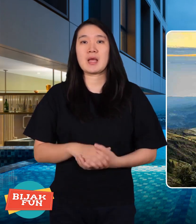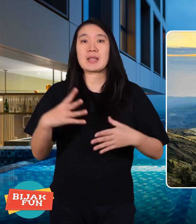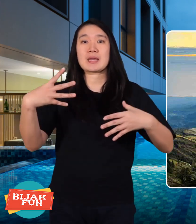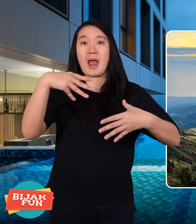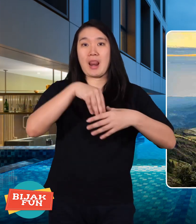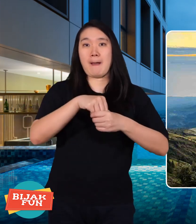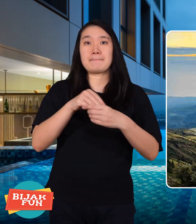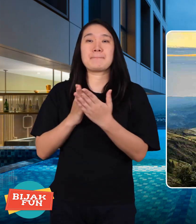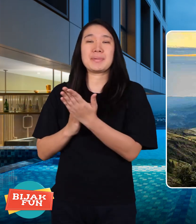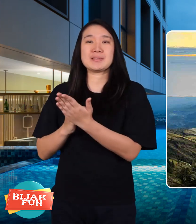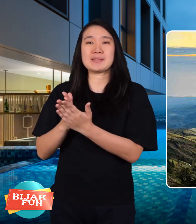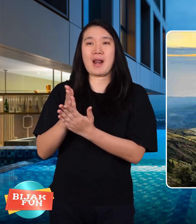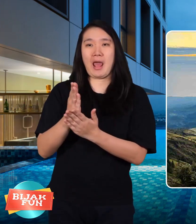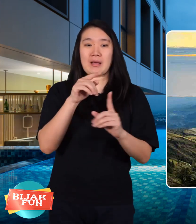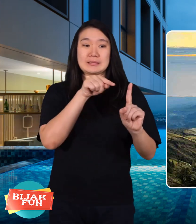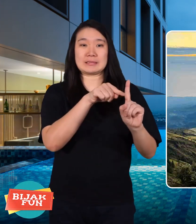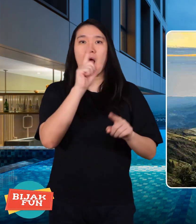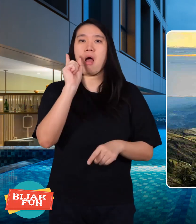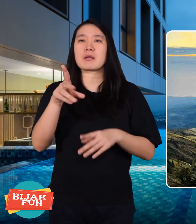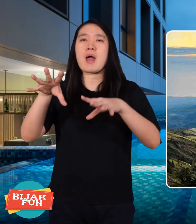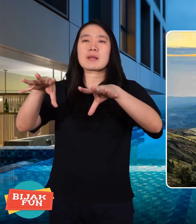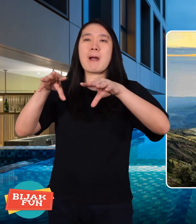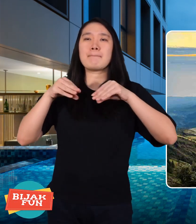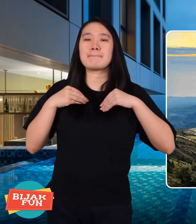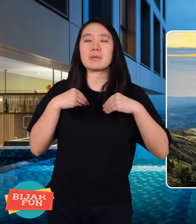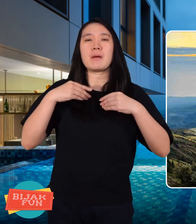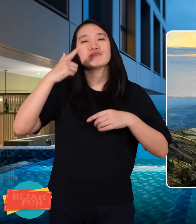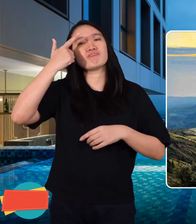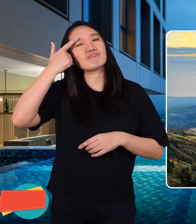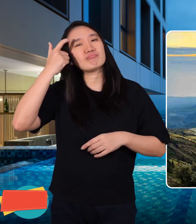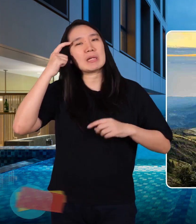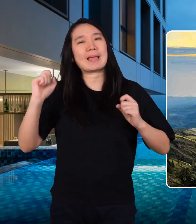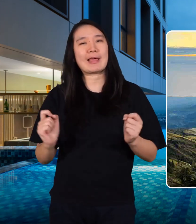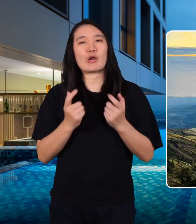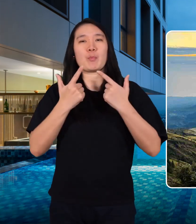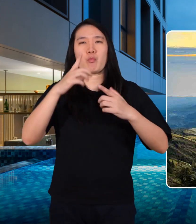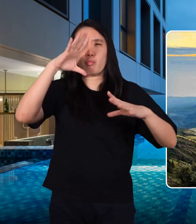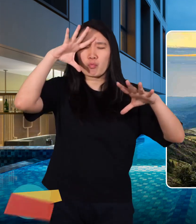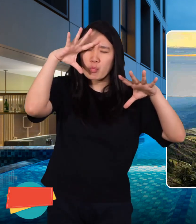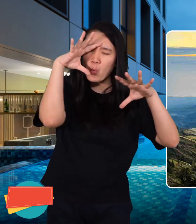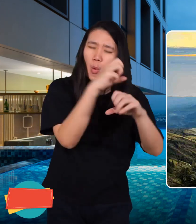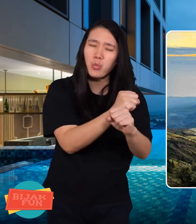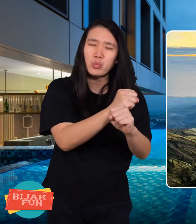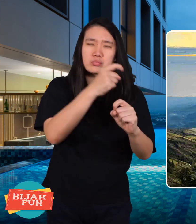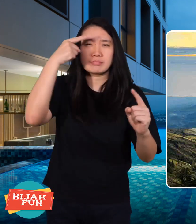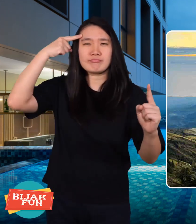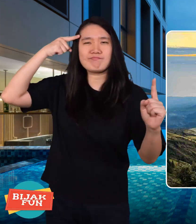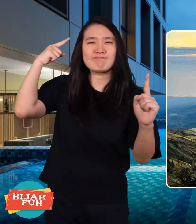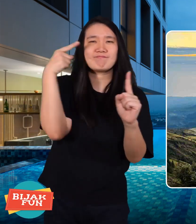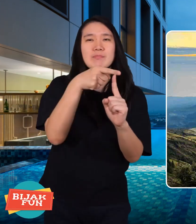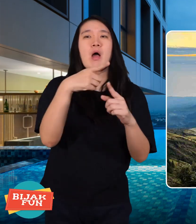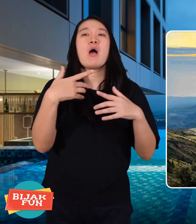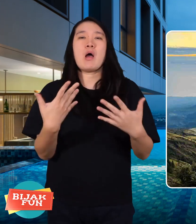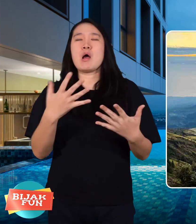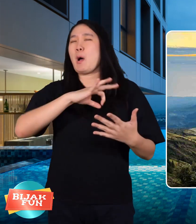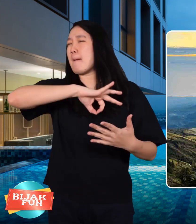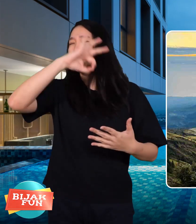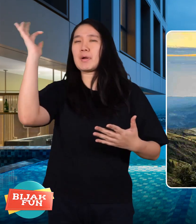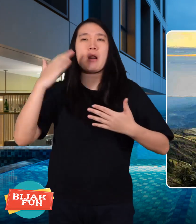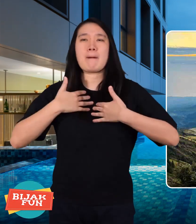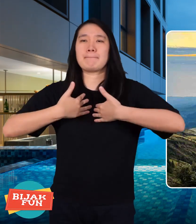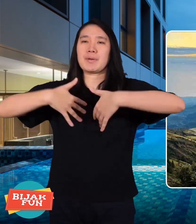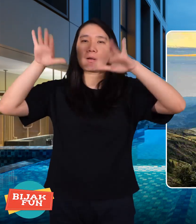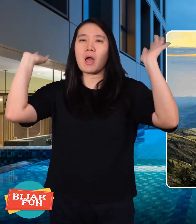Dalam perjalanannya Hanun mendapat pembelajaran hidup, bahwa fokus pada target maka tidak pernah menyerah,